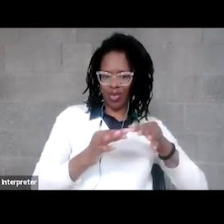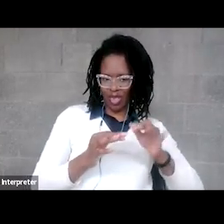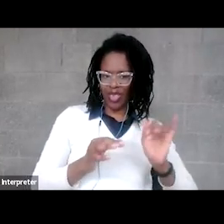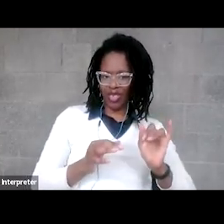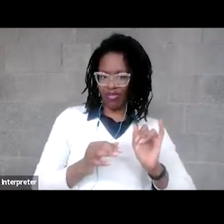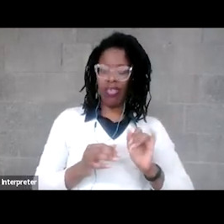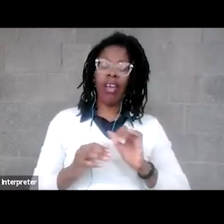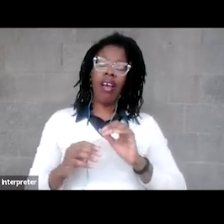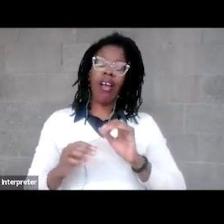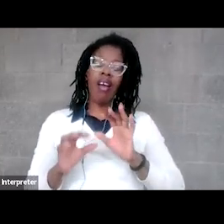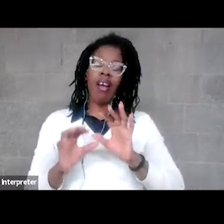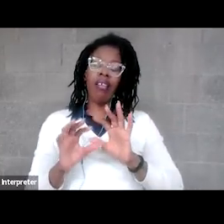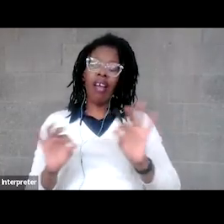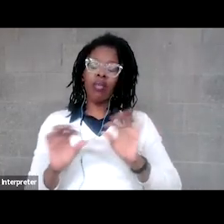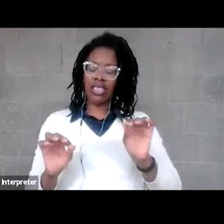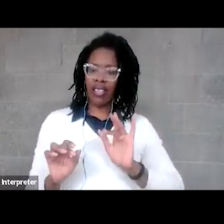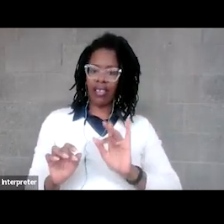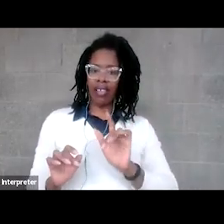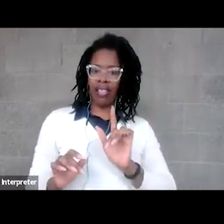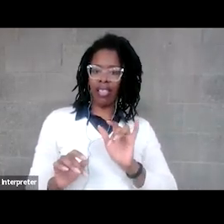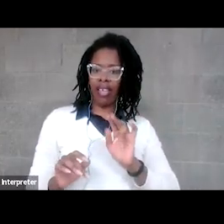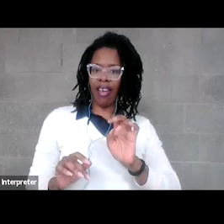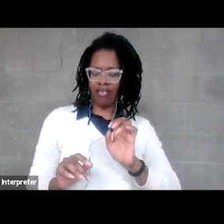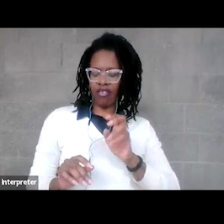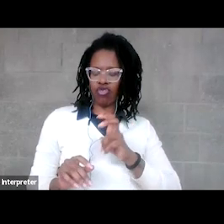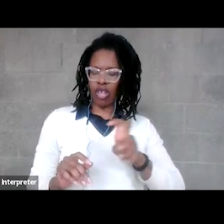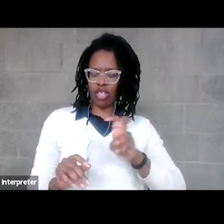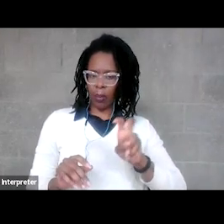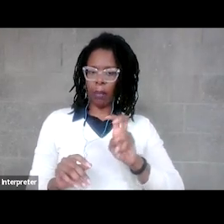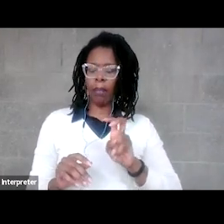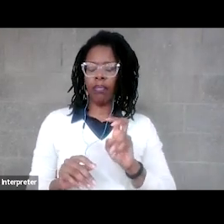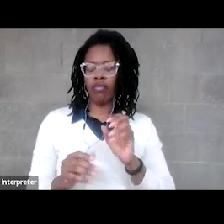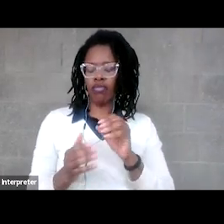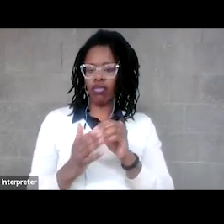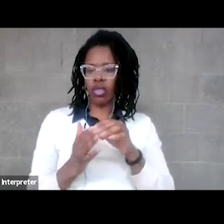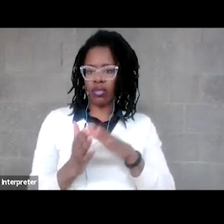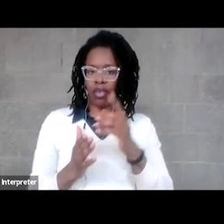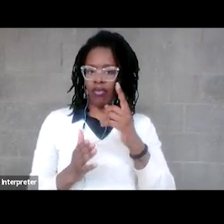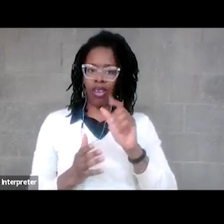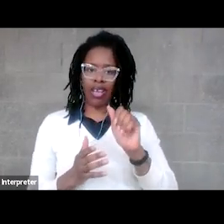pueden hacer clic en el botón de transcripción en vivo y seleccionar "mostrar subtítulos". Para la interpretación en ASL,